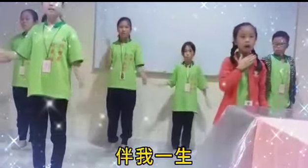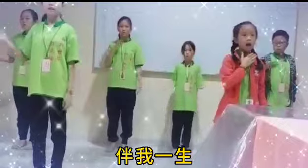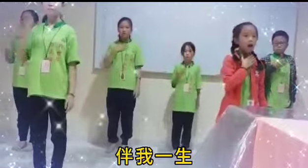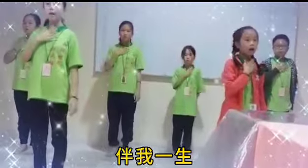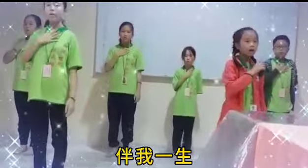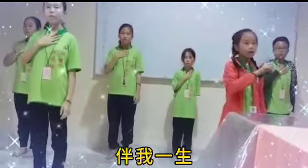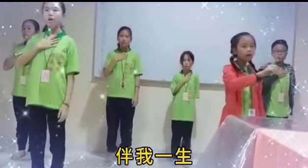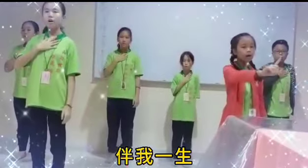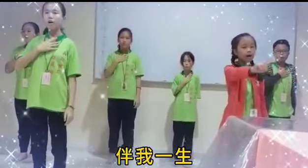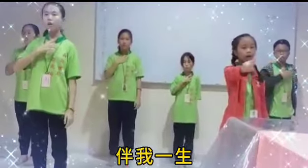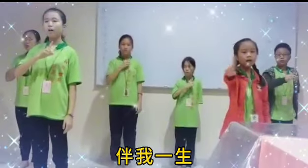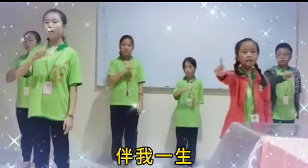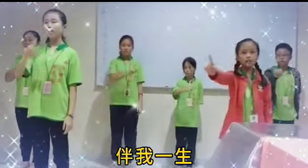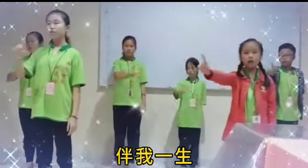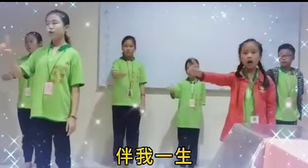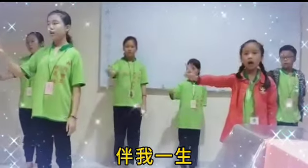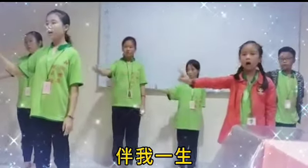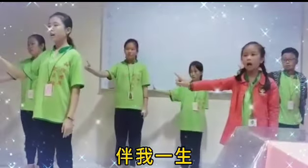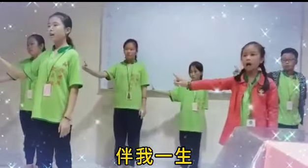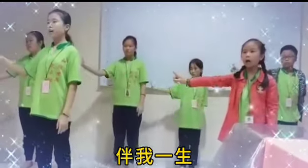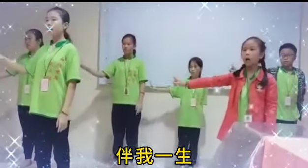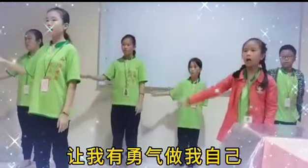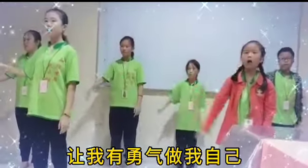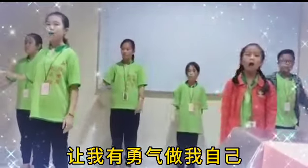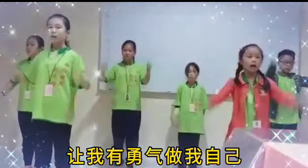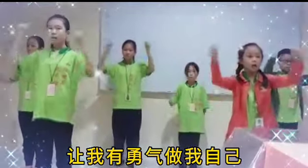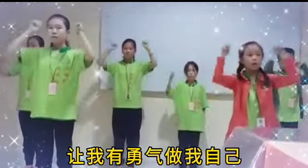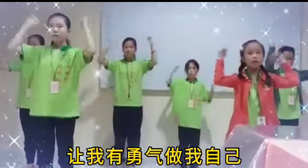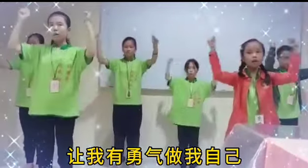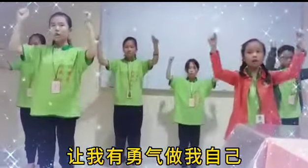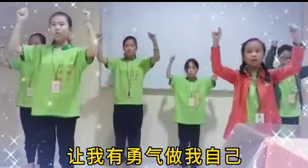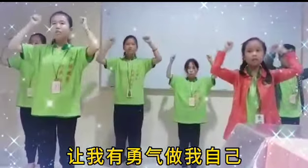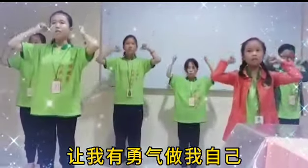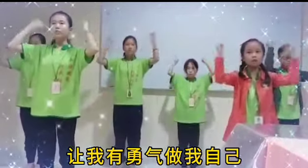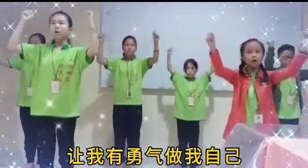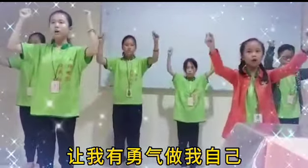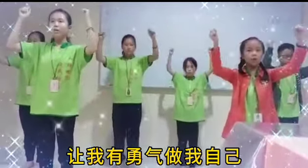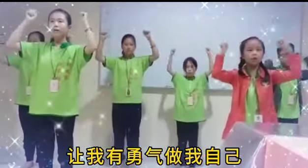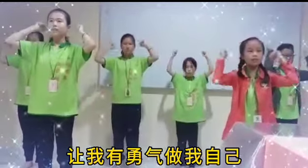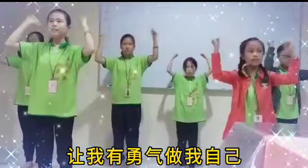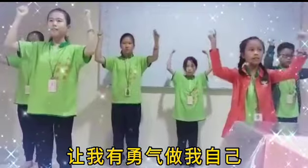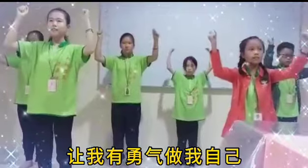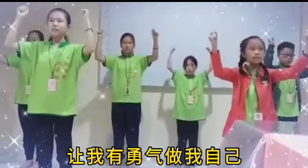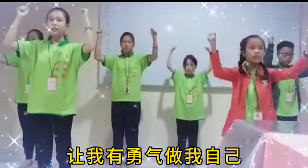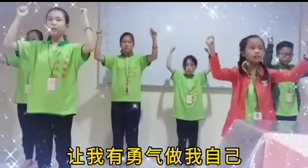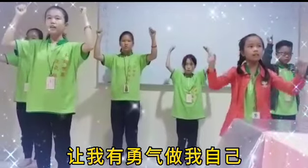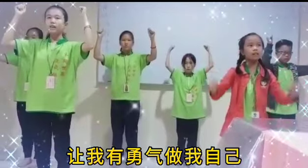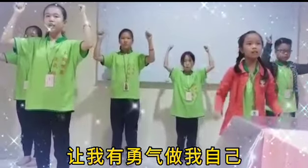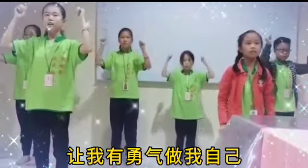伴我一生 让我有勇气作我自己